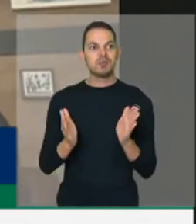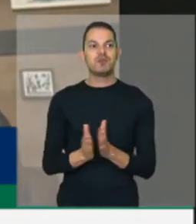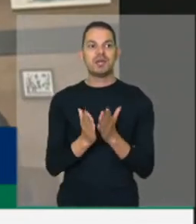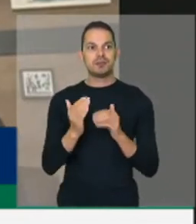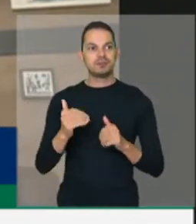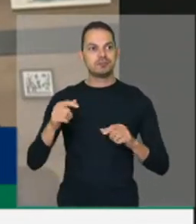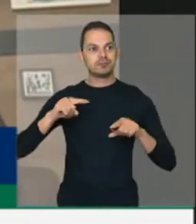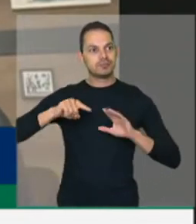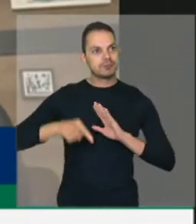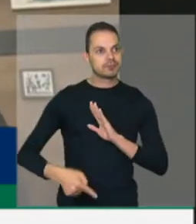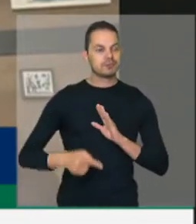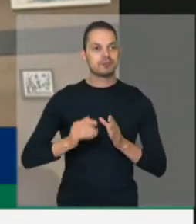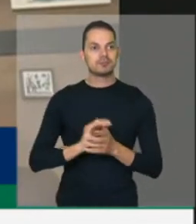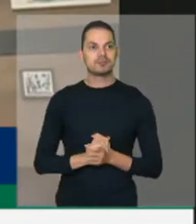POBREZA. E O QUE QUE FAZ O GOVERNO? NADA. CORTA O